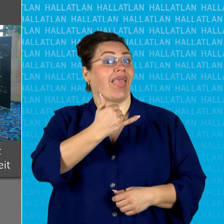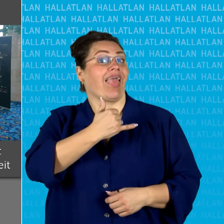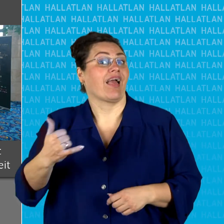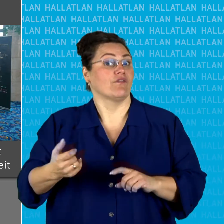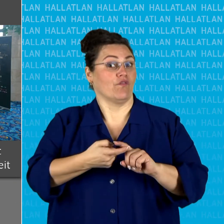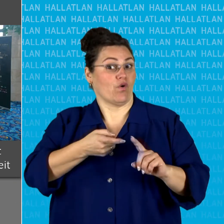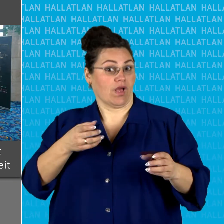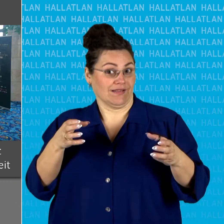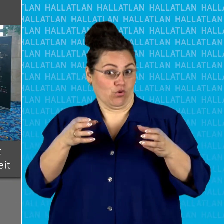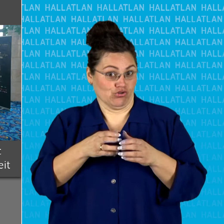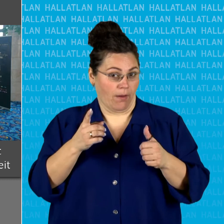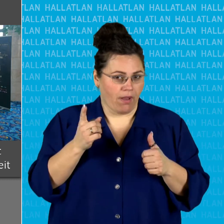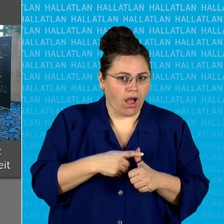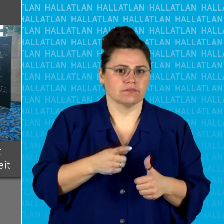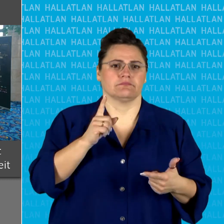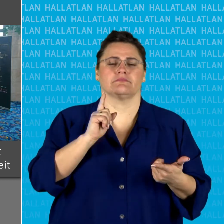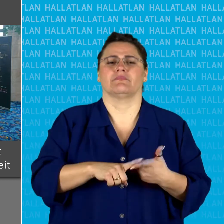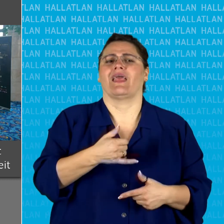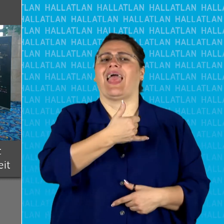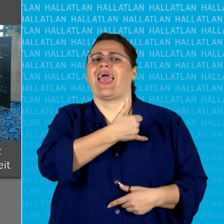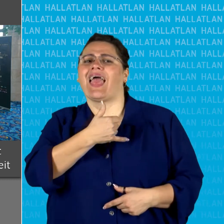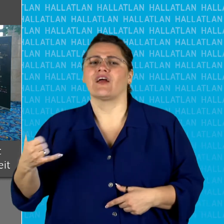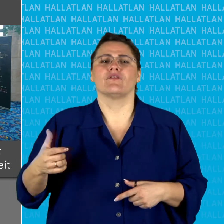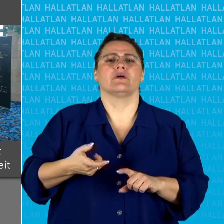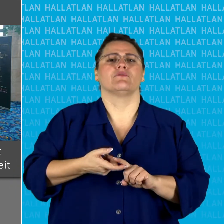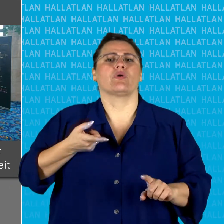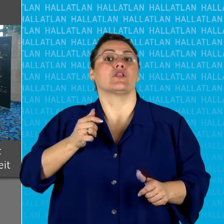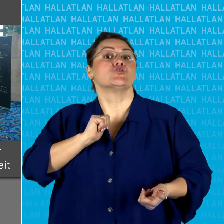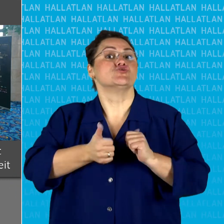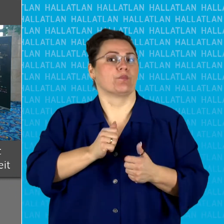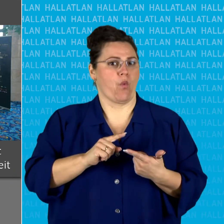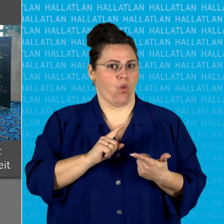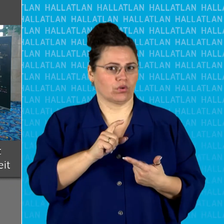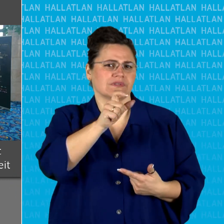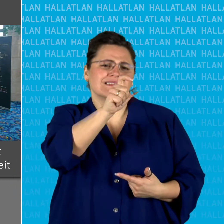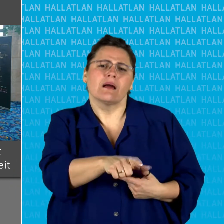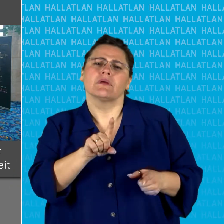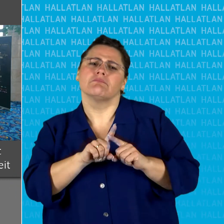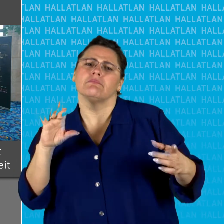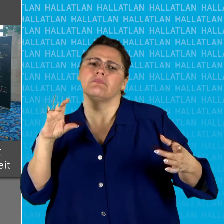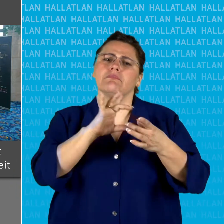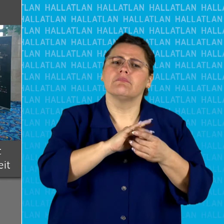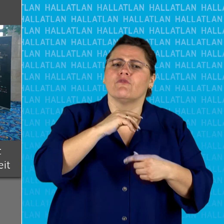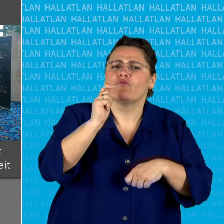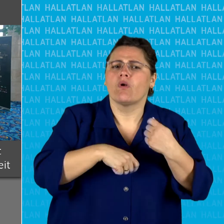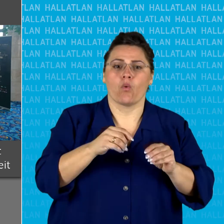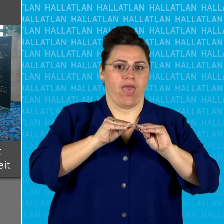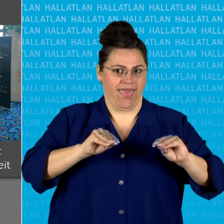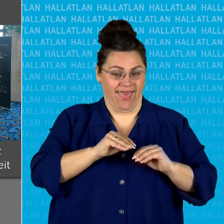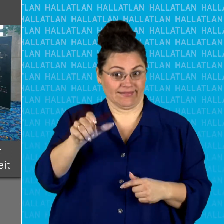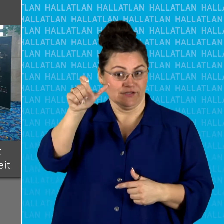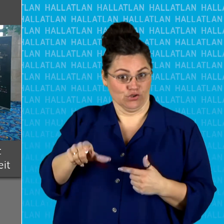Az Év fogyatékos csapata; Az Év fogyatékos sportolókkal foglalkozó edzője;